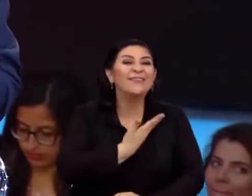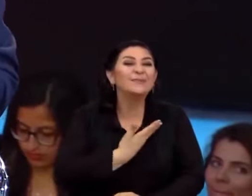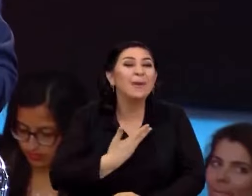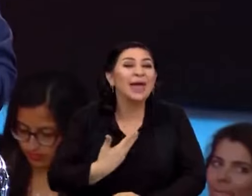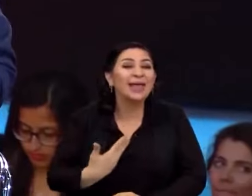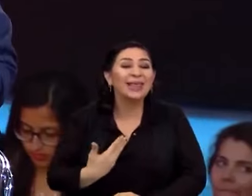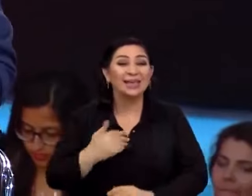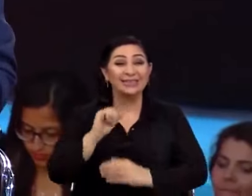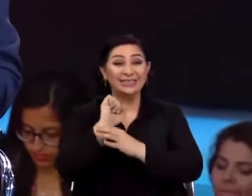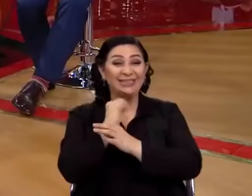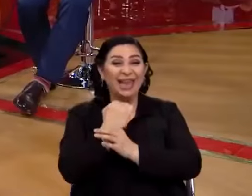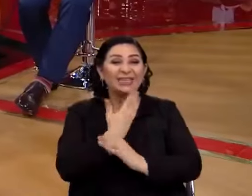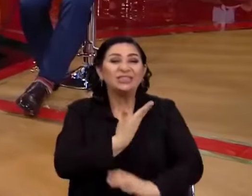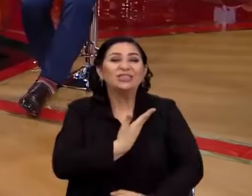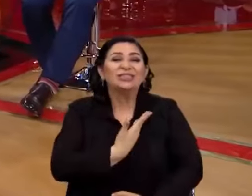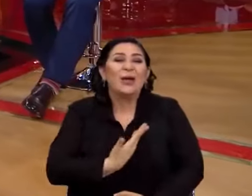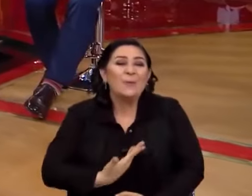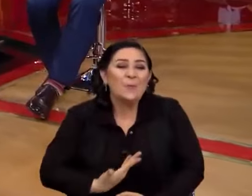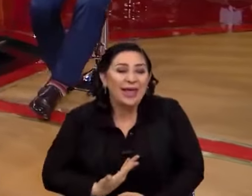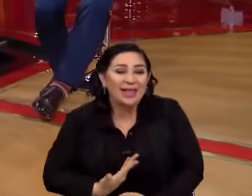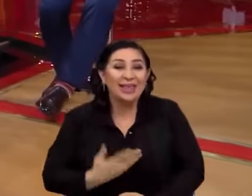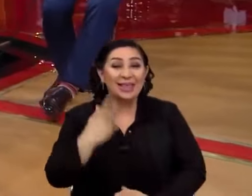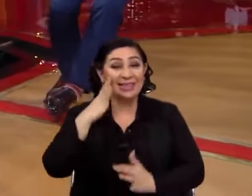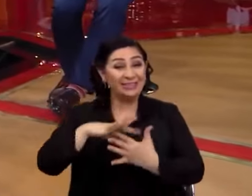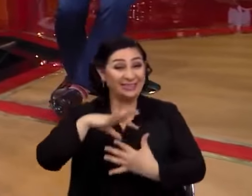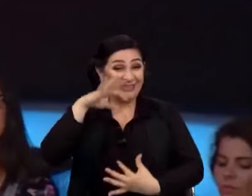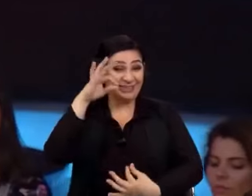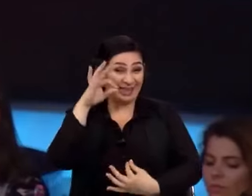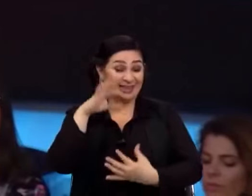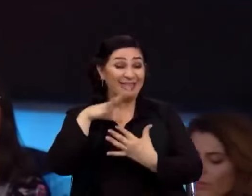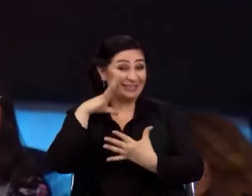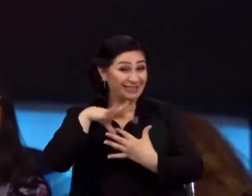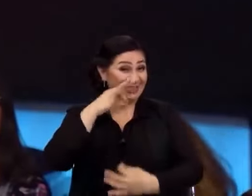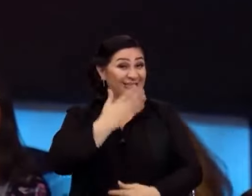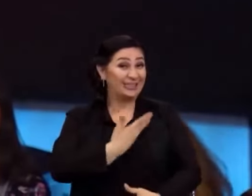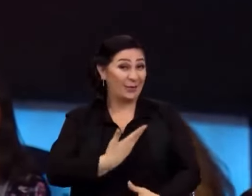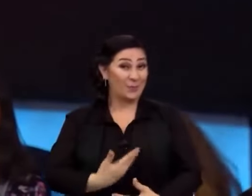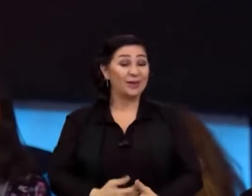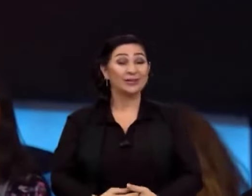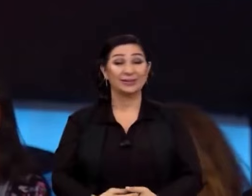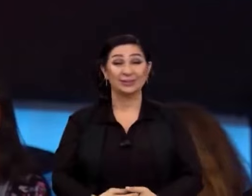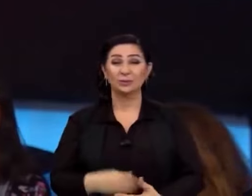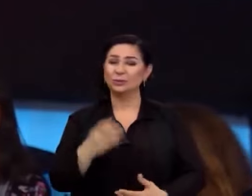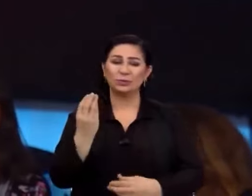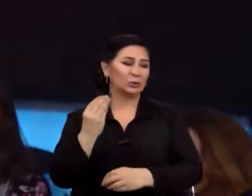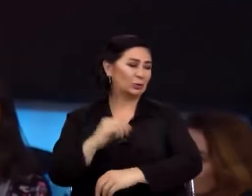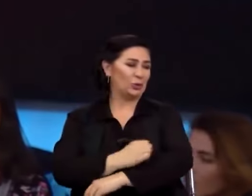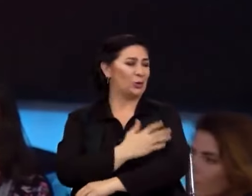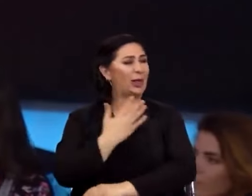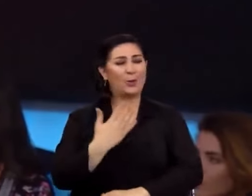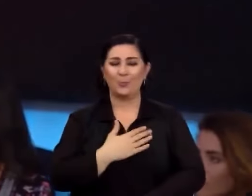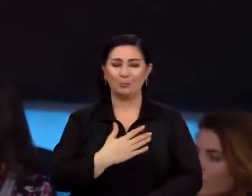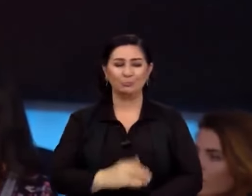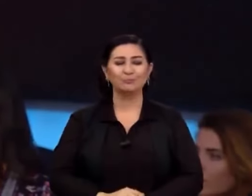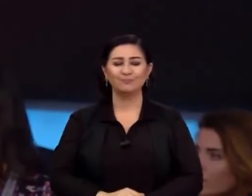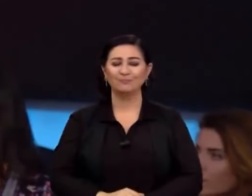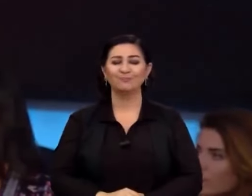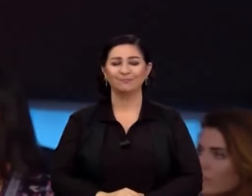sanatçı sevgisi insan insan sevgisi çok duygulanıyorum